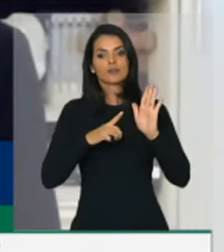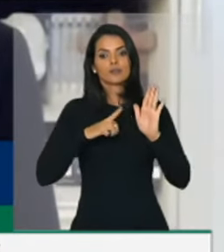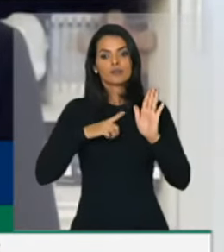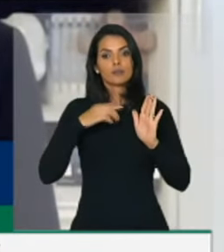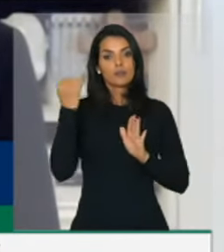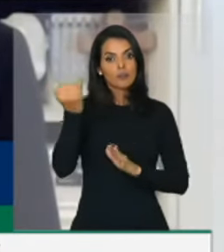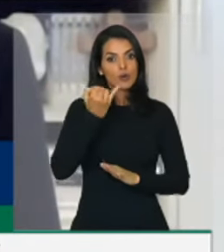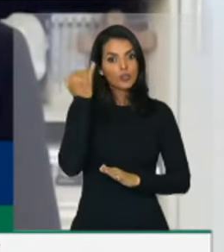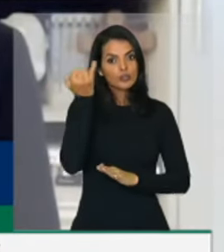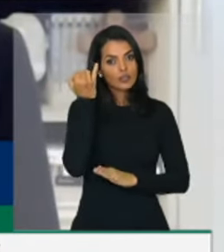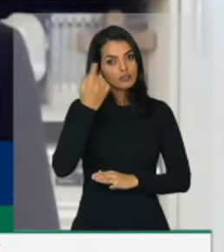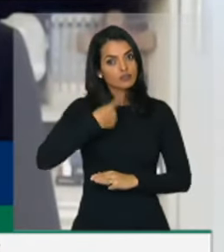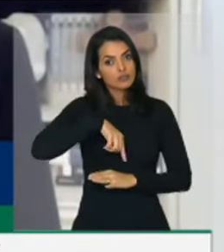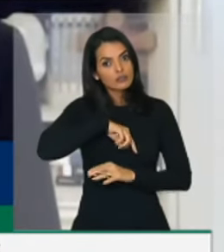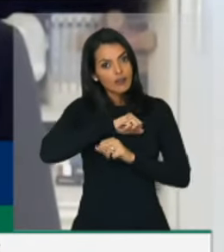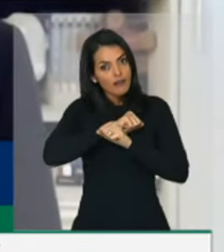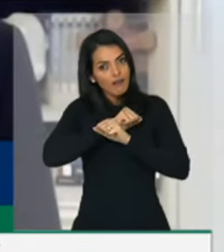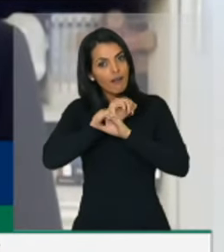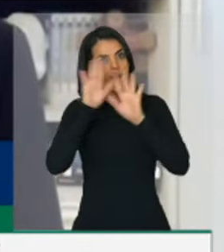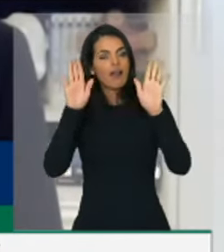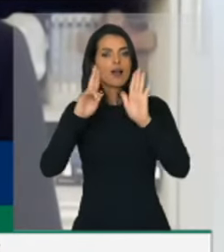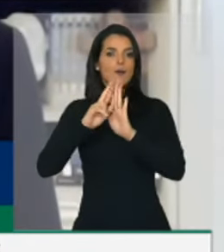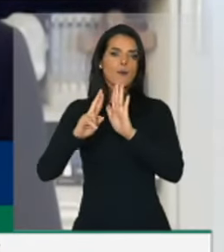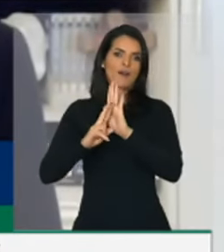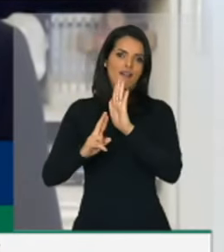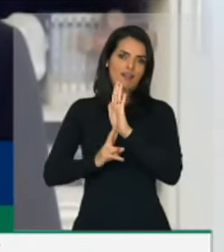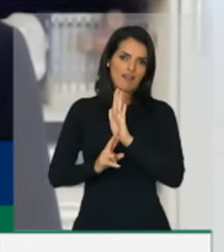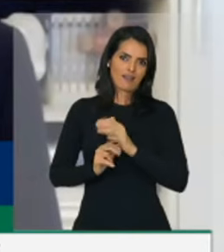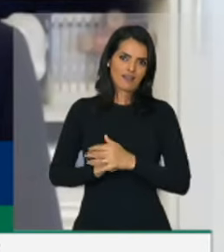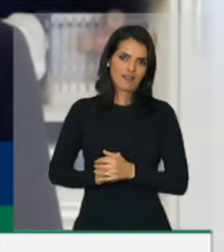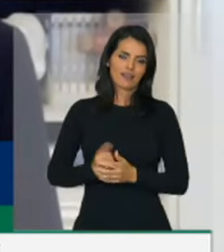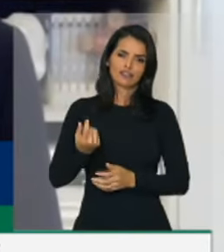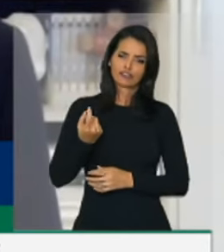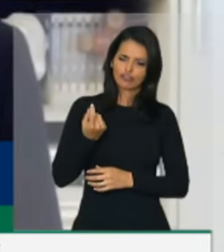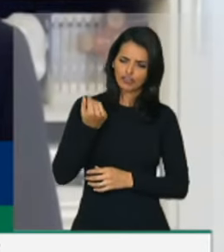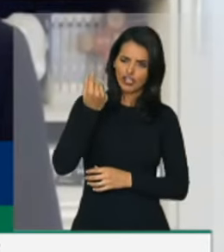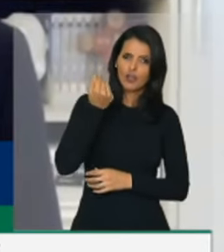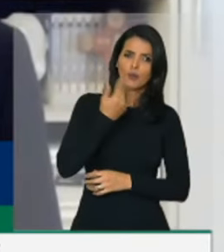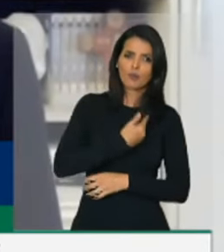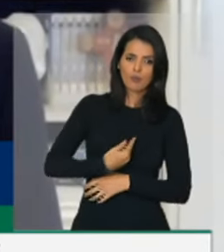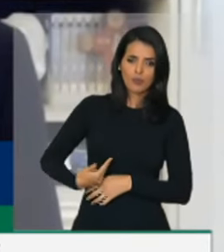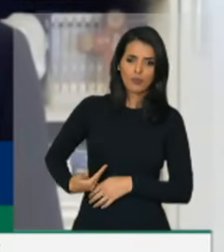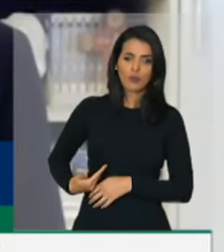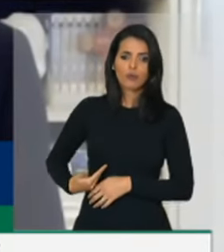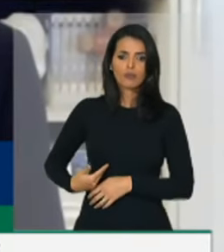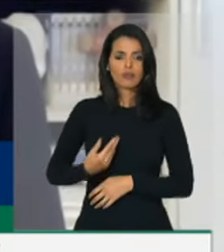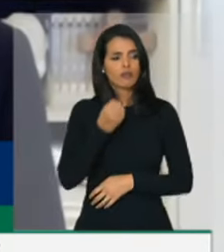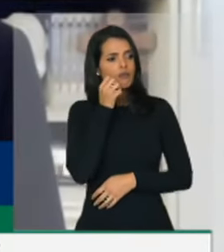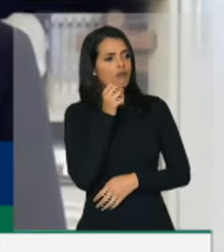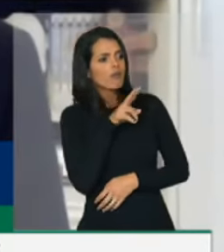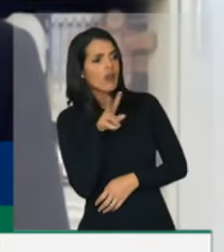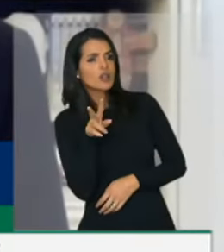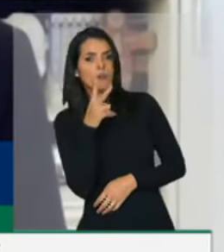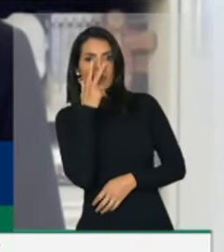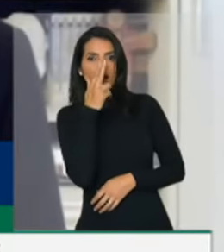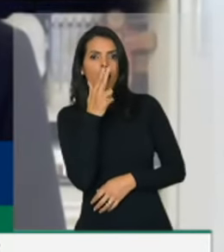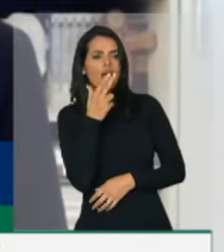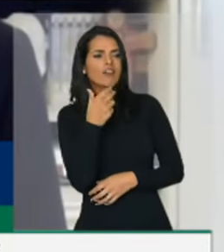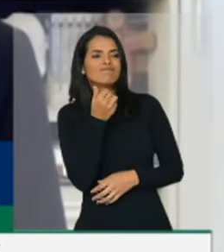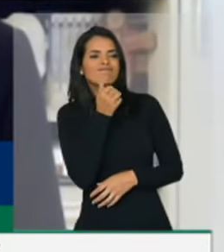MESMO SENDO FEITO DE FORMA PRECÁRIA, MAS FOI APRESENTADO NÚMERO AQUI, EM CERCA DE 2 BILHÕES E MEIO DE REAIS QUE